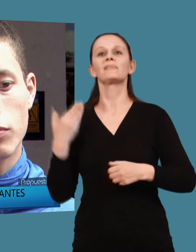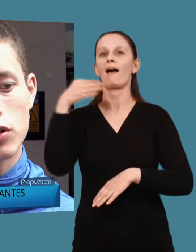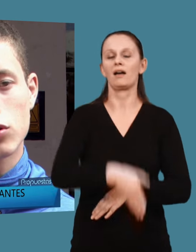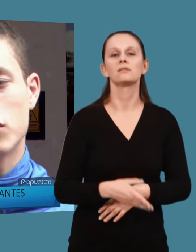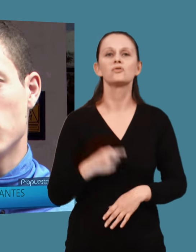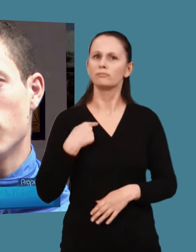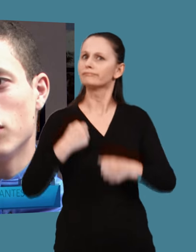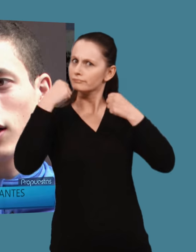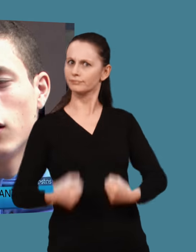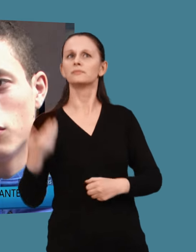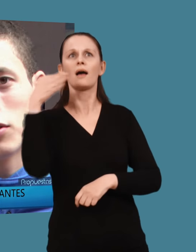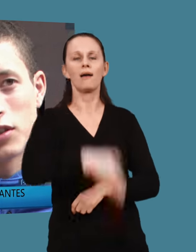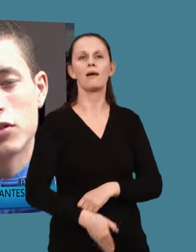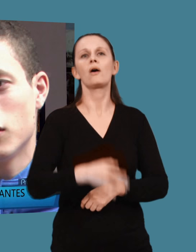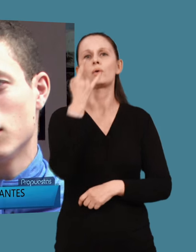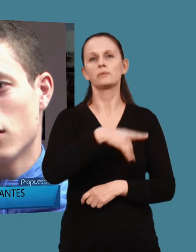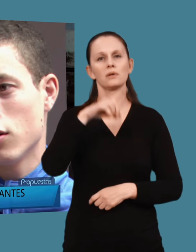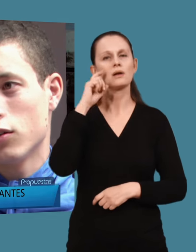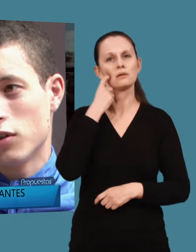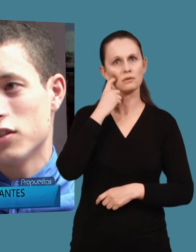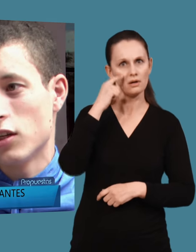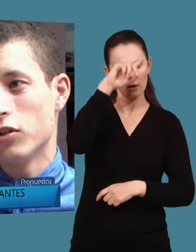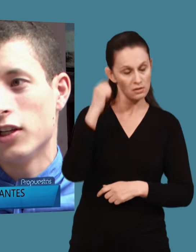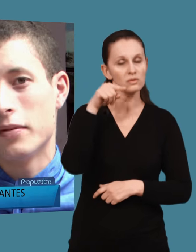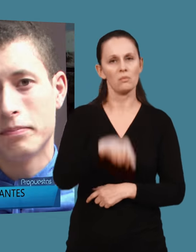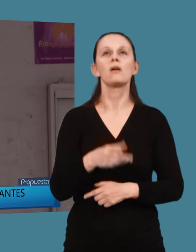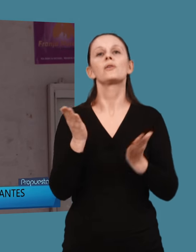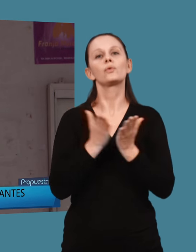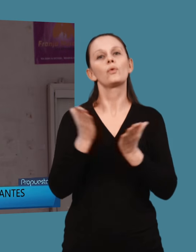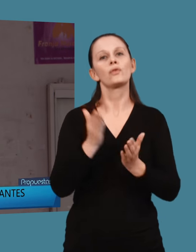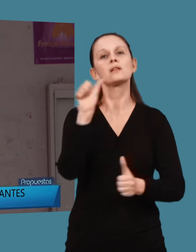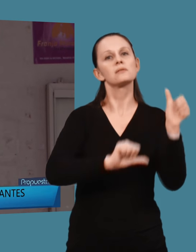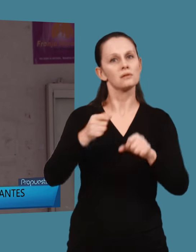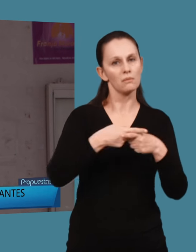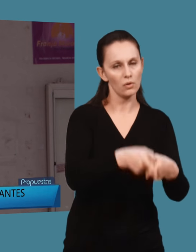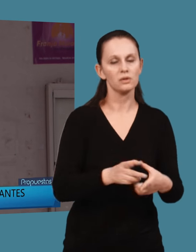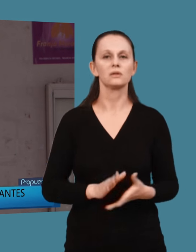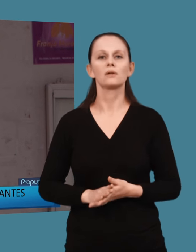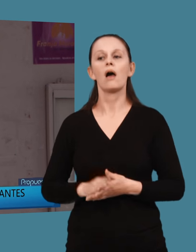Y por eso decidí venir acá a la Universidad Nacional de Entre Ríos, a estudiar Ciencias Políticas. En realidad me enteré por un